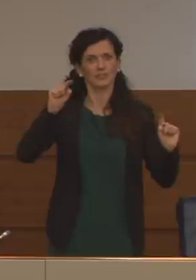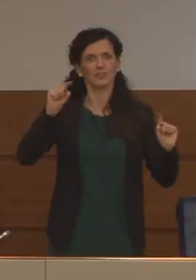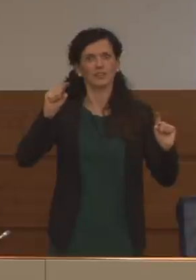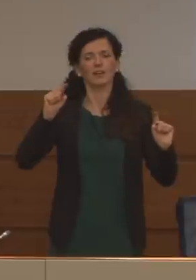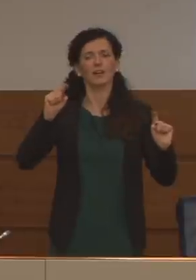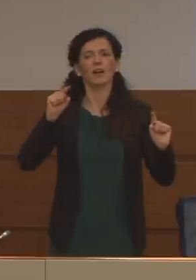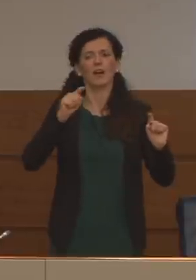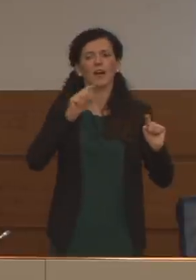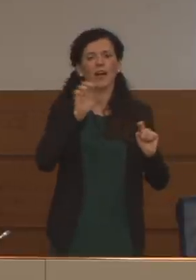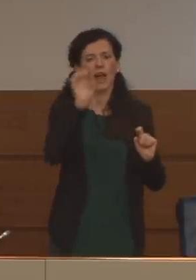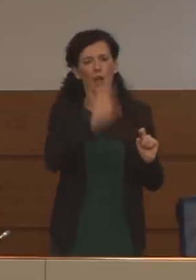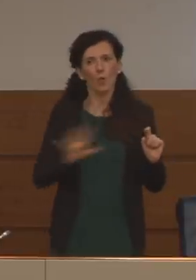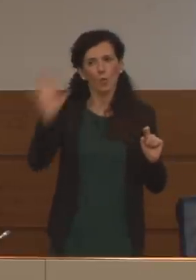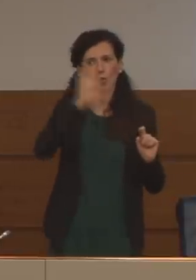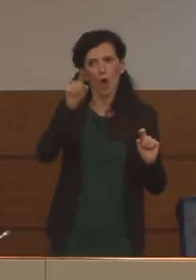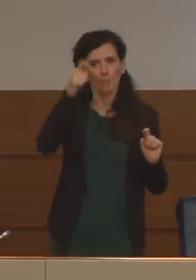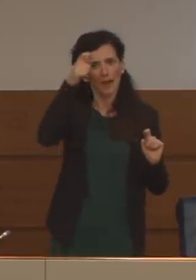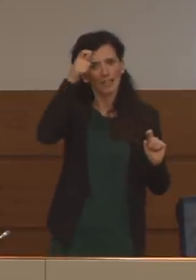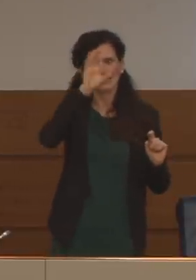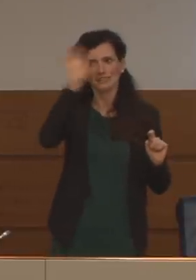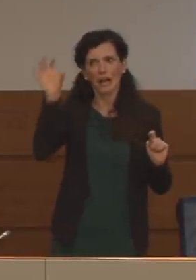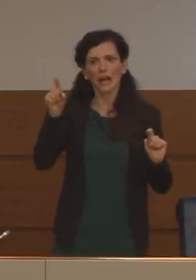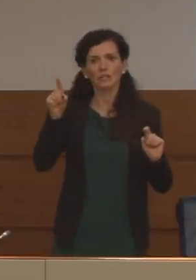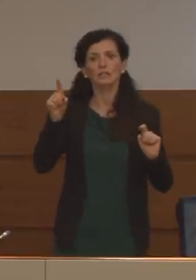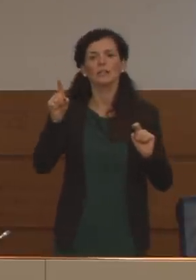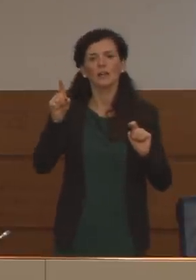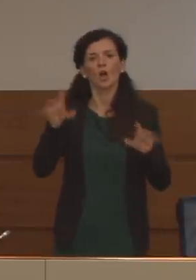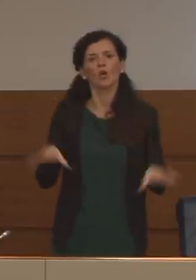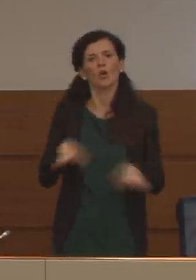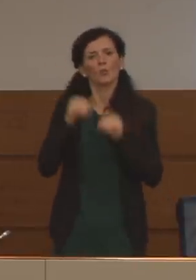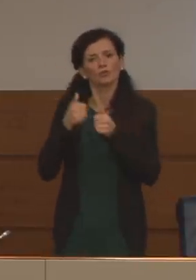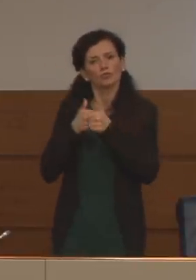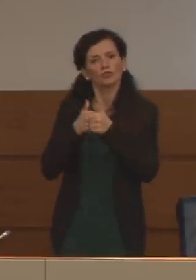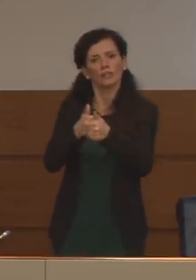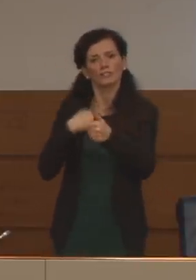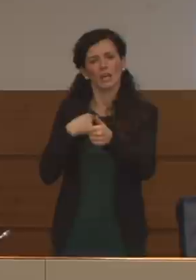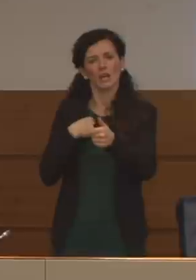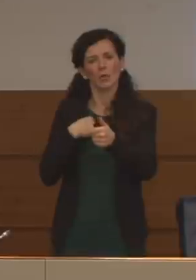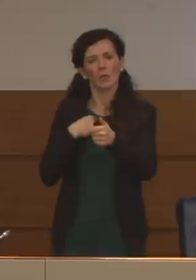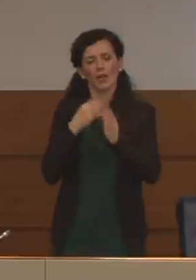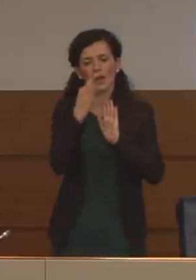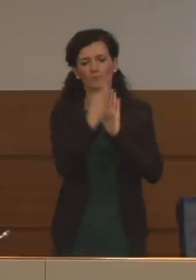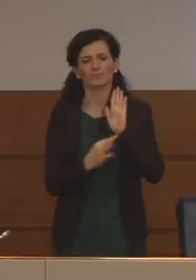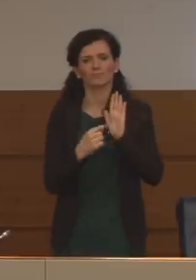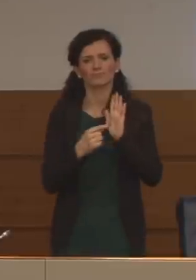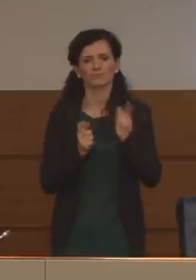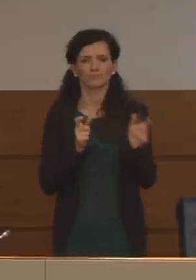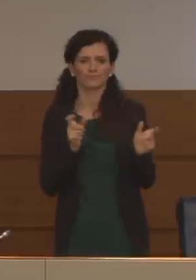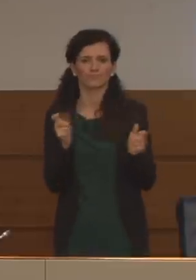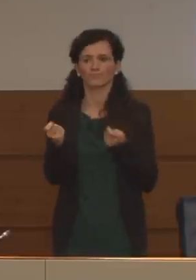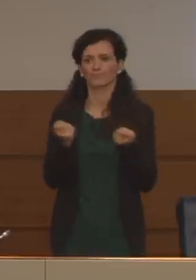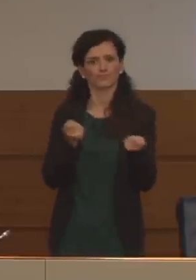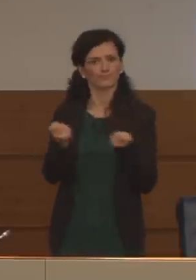adottando misure analoghe alle nostre che sono le misure che oggi in qualche